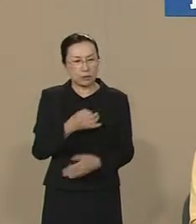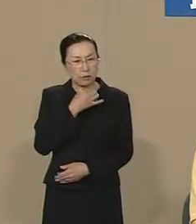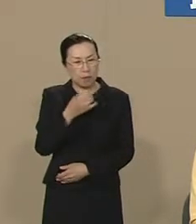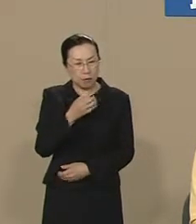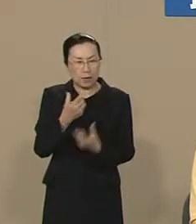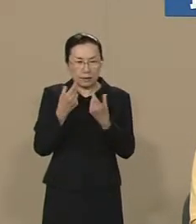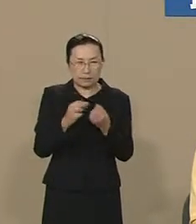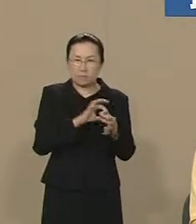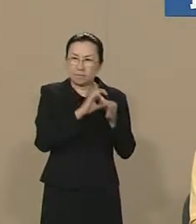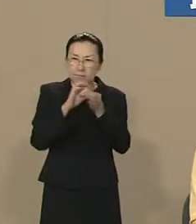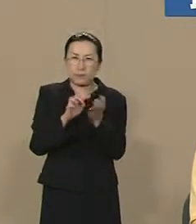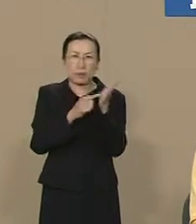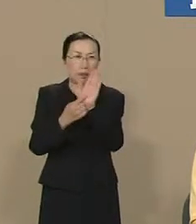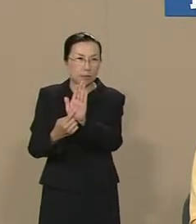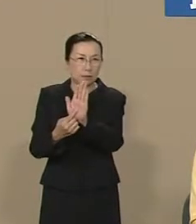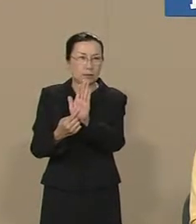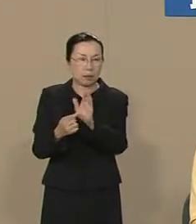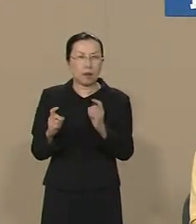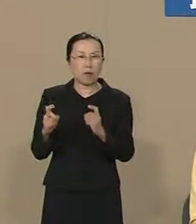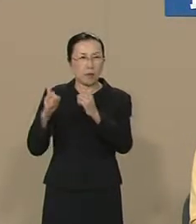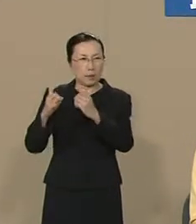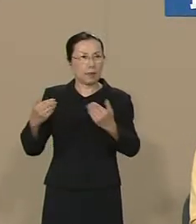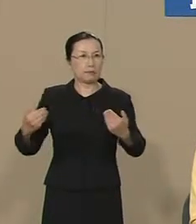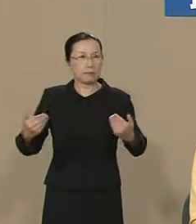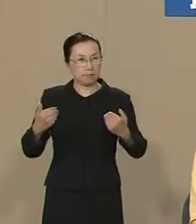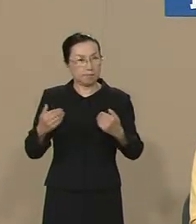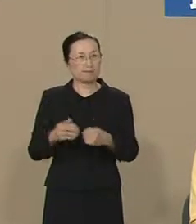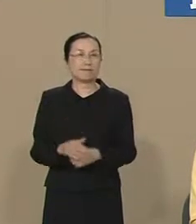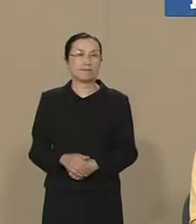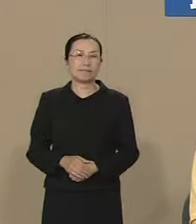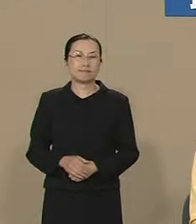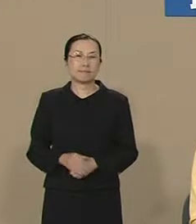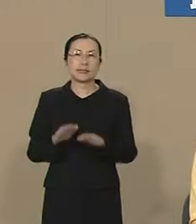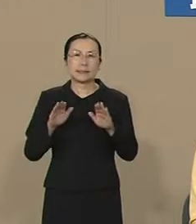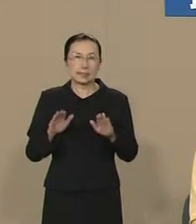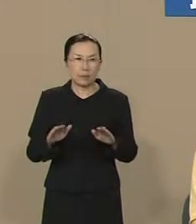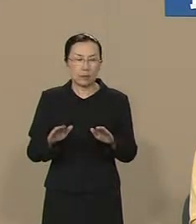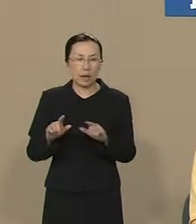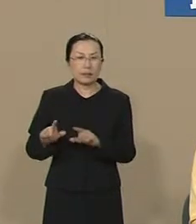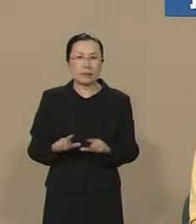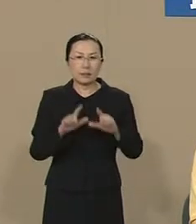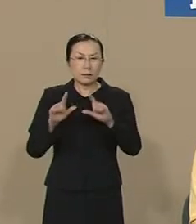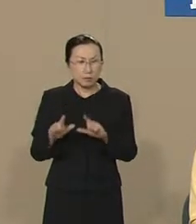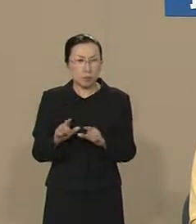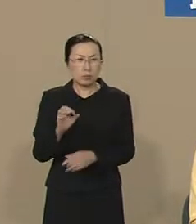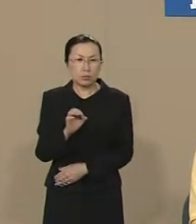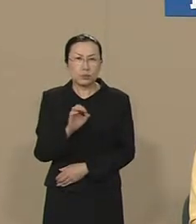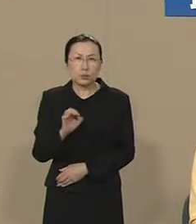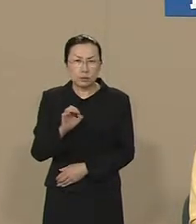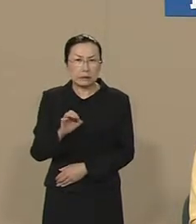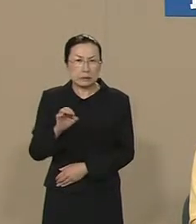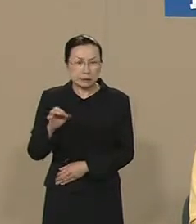国会でなければならないと 思います｡ 今､生活必需品の値上げラッシュが 始まっています｡